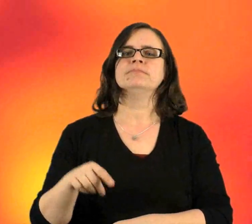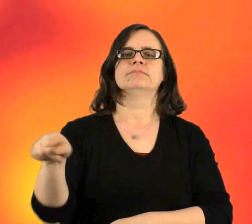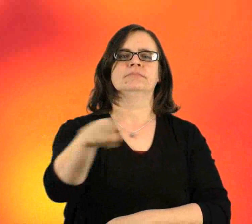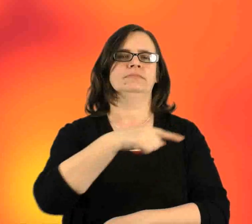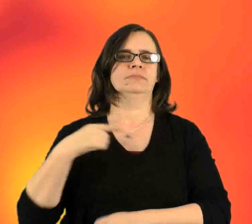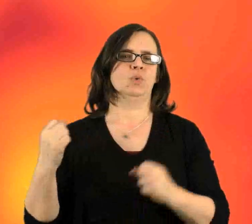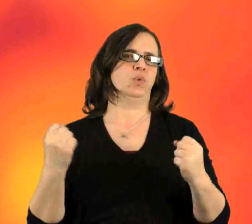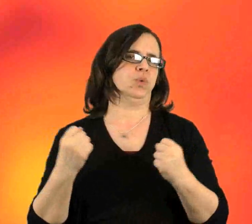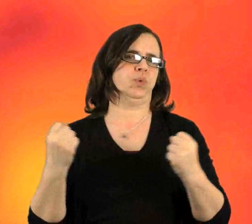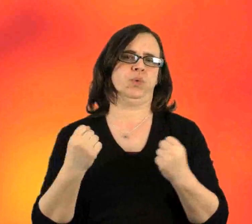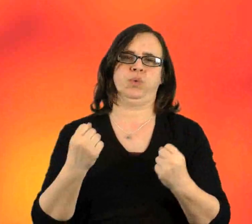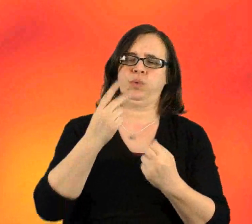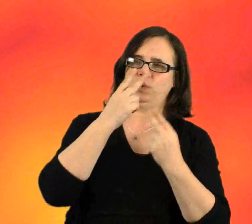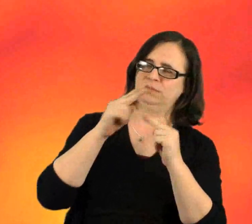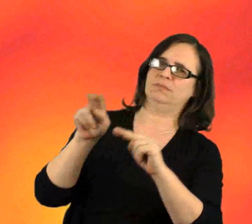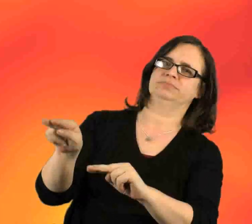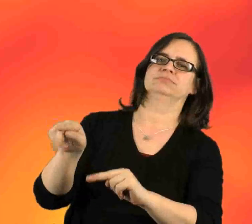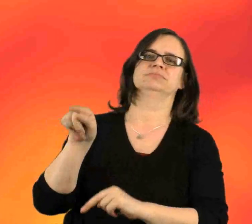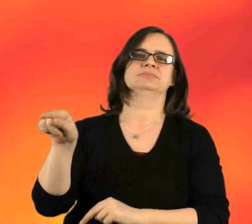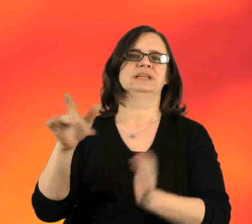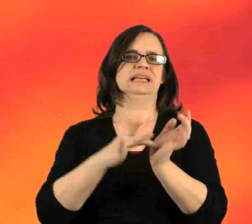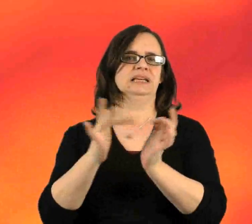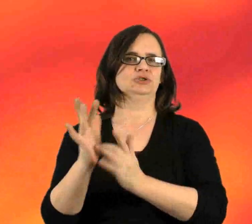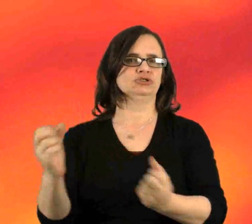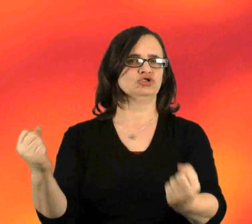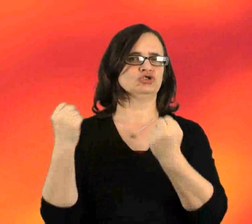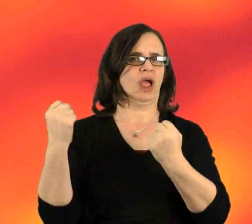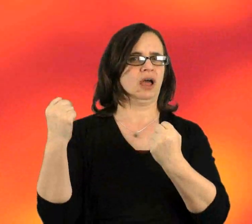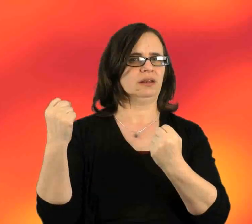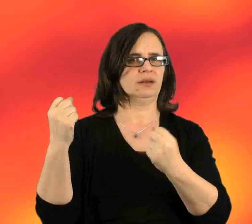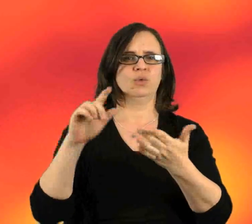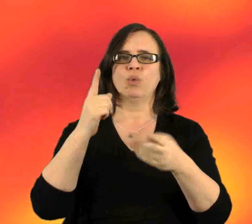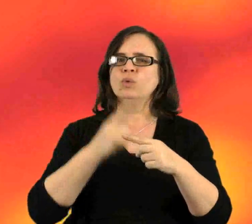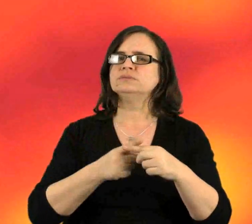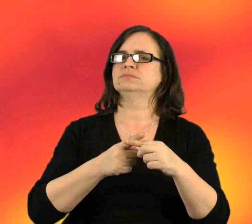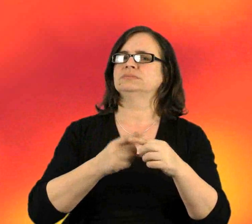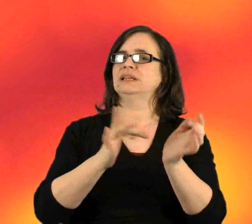Wir schauen staunend auf Jesu' Stärke